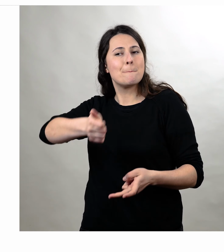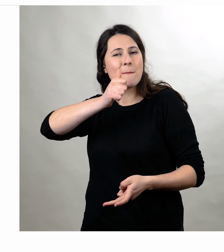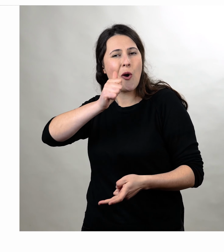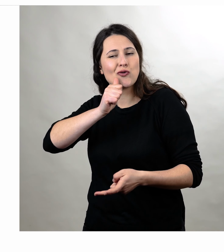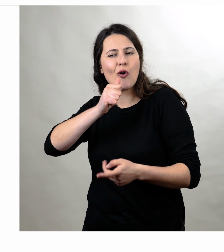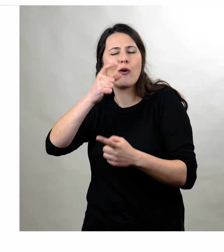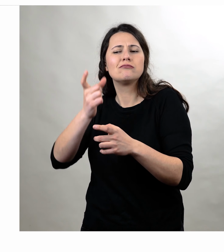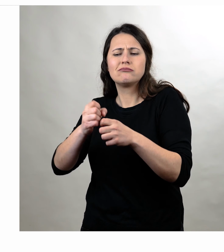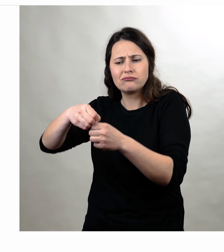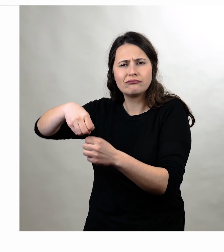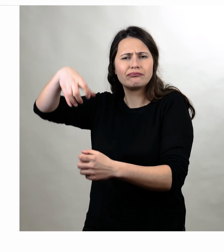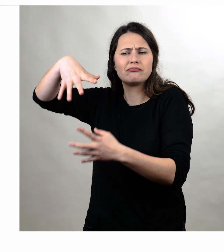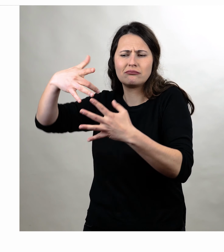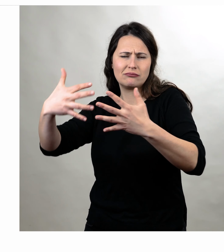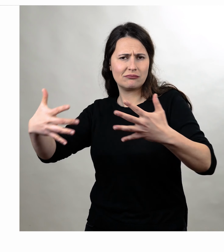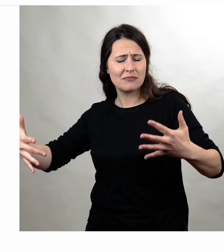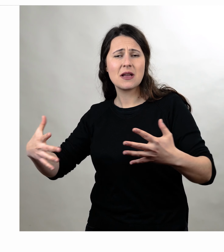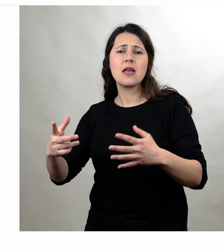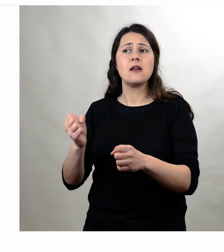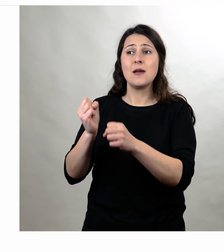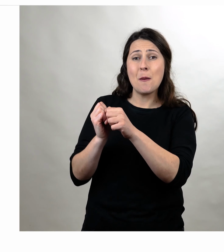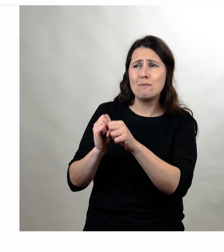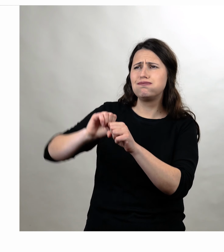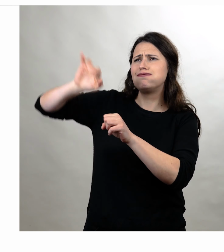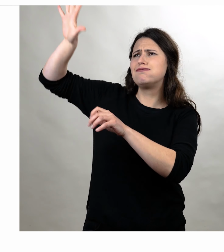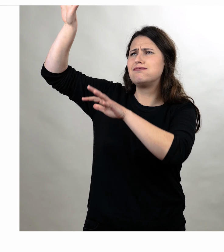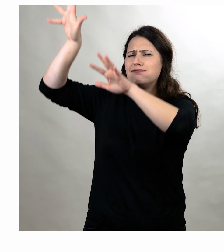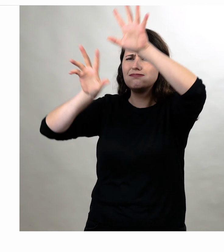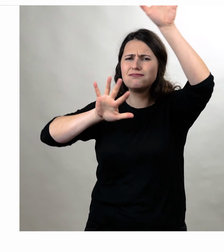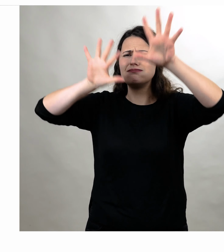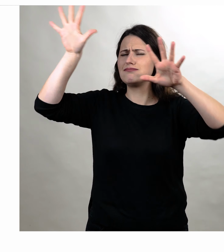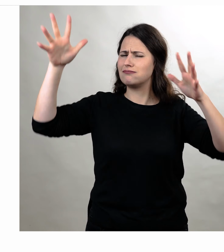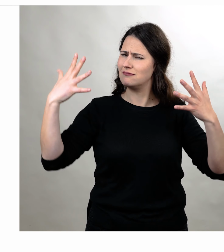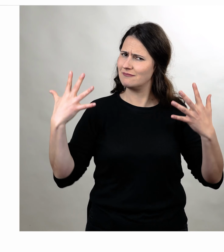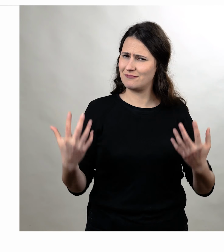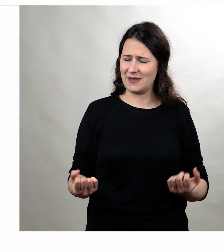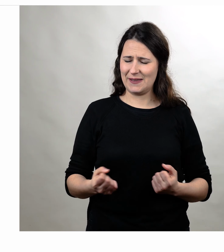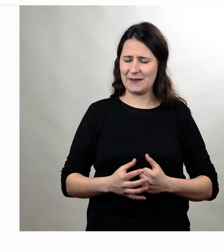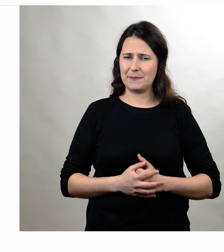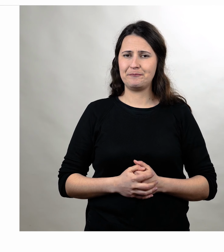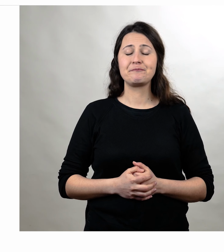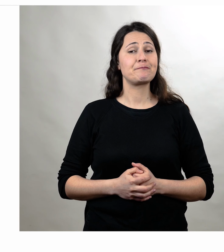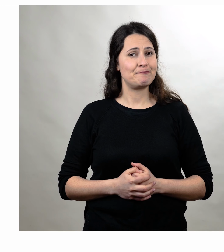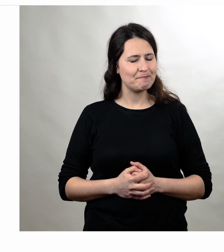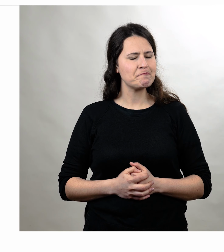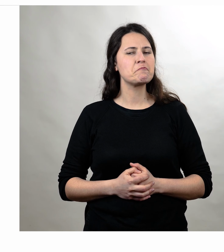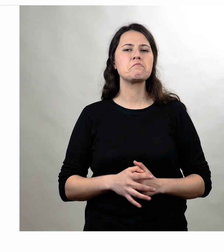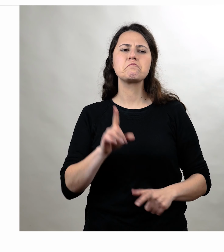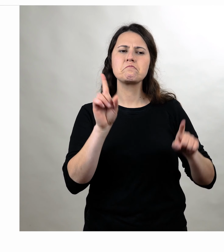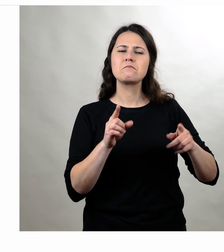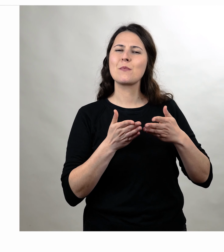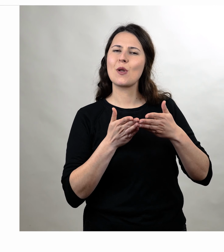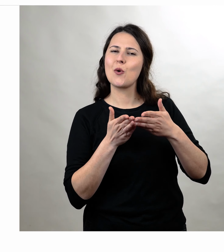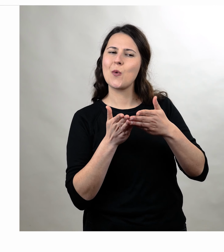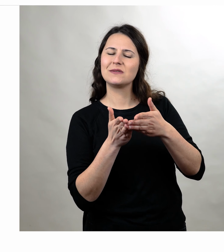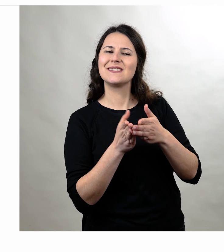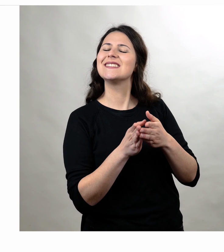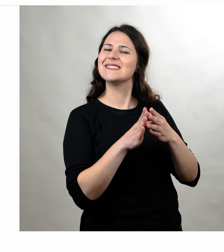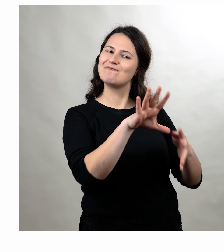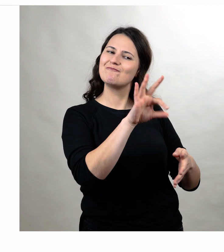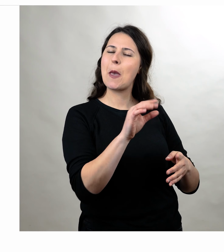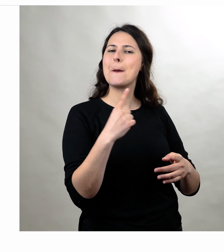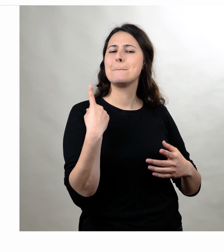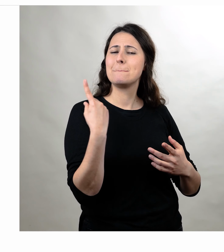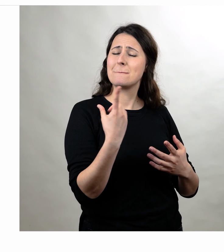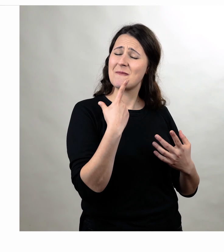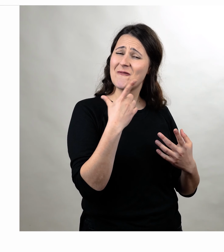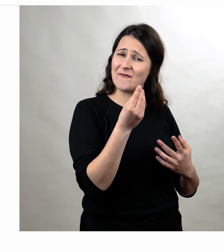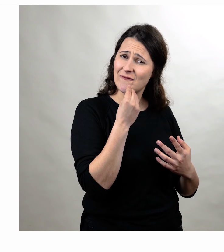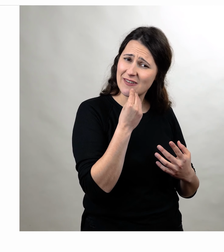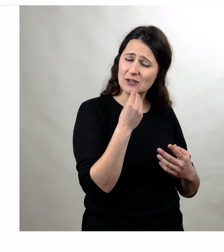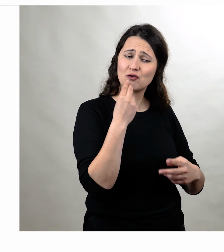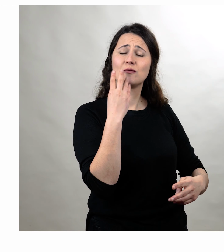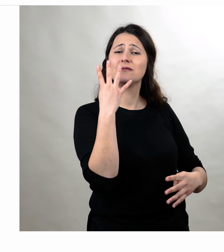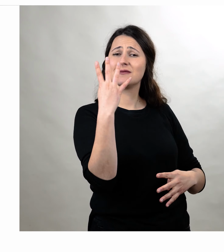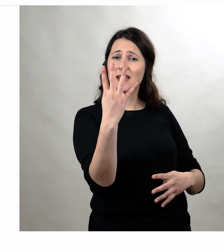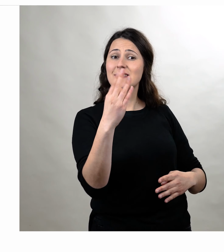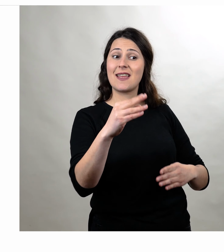Σε πολλές από τις κρουαζιέρες, οι ταξιδιώτες μπορούν να επιλέξουν το μενού τεσσάρων πιάτων και να απολαύσουν ρομαντικό δείπνο,